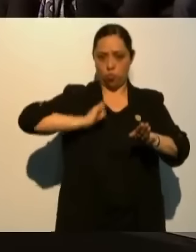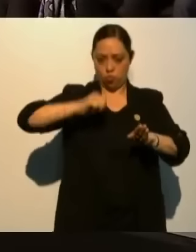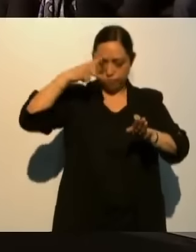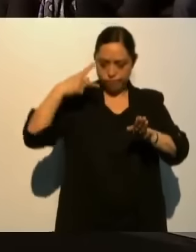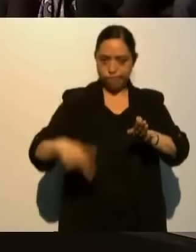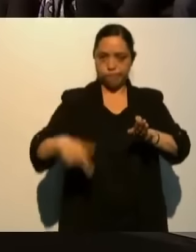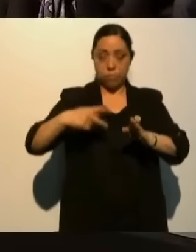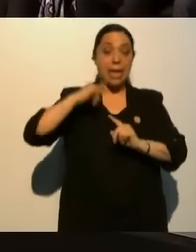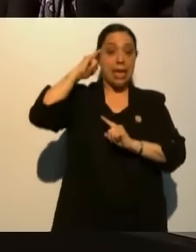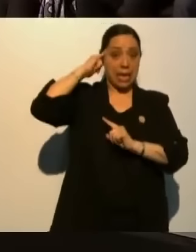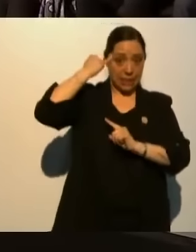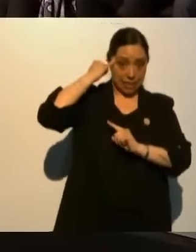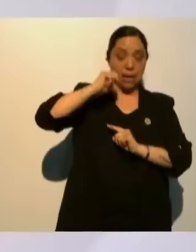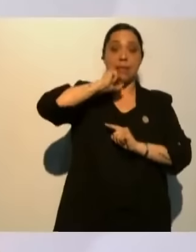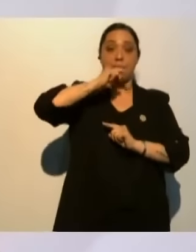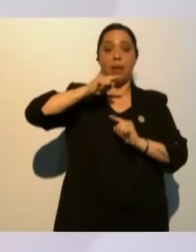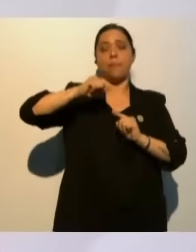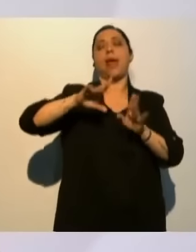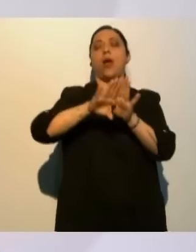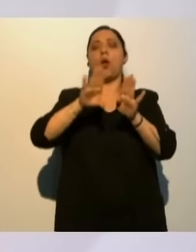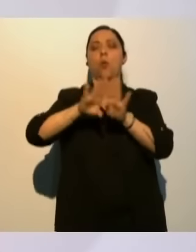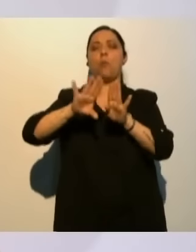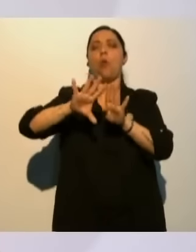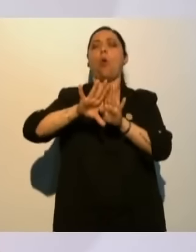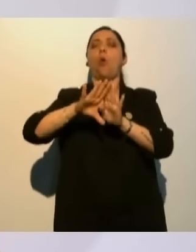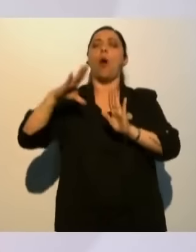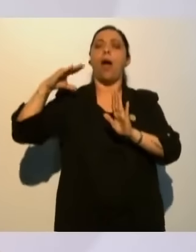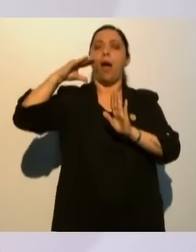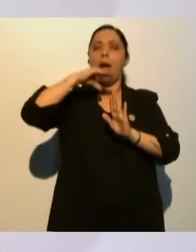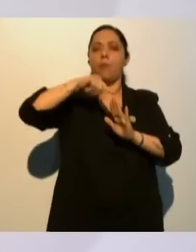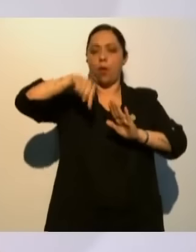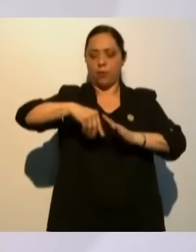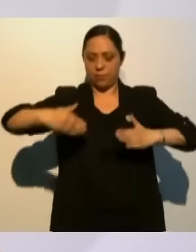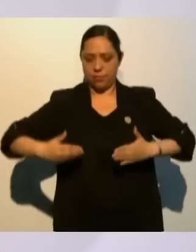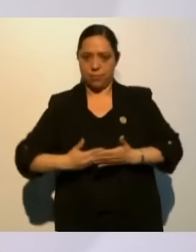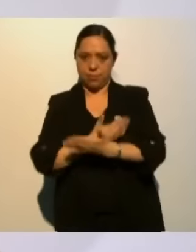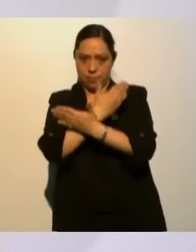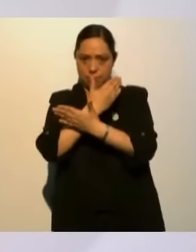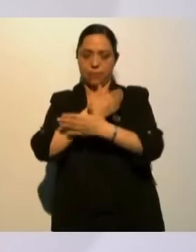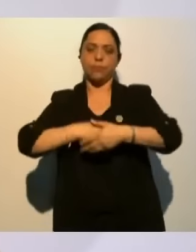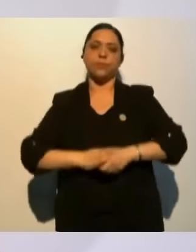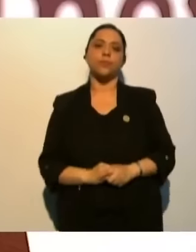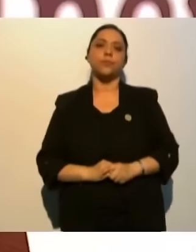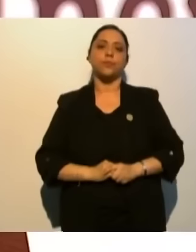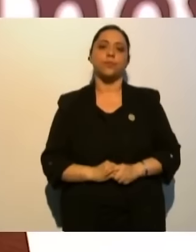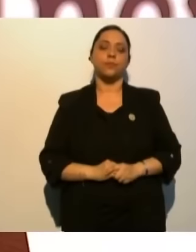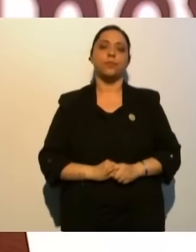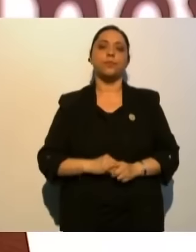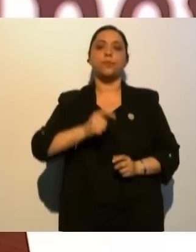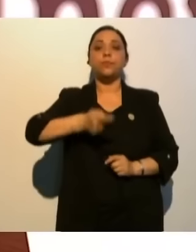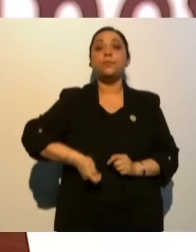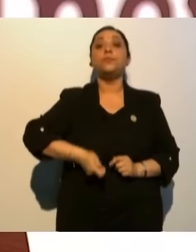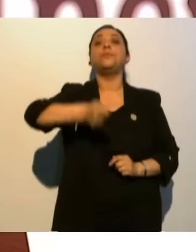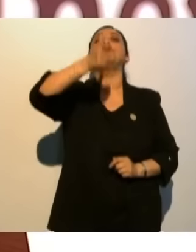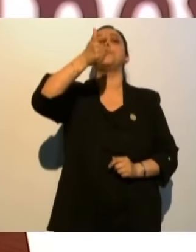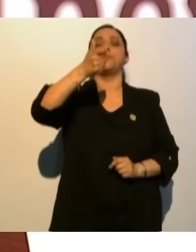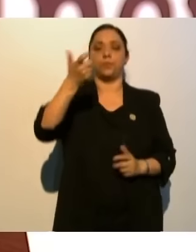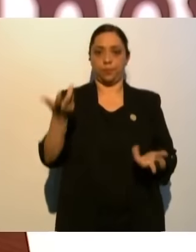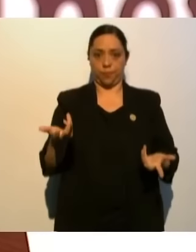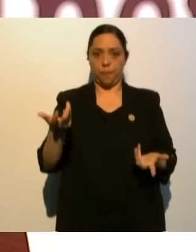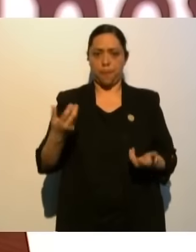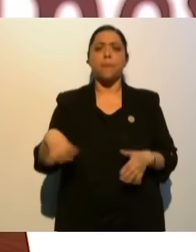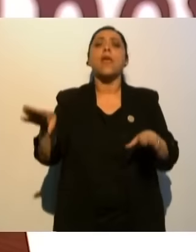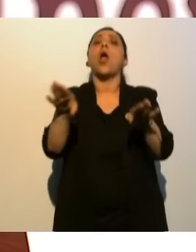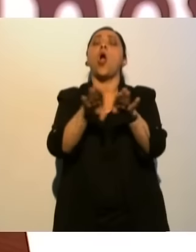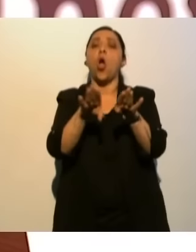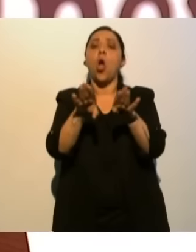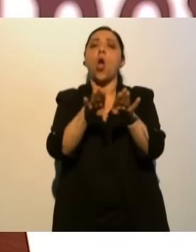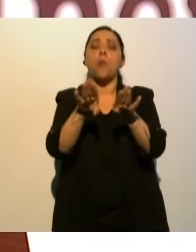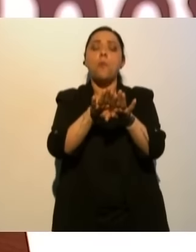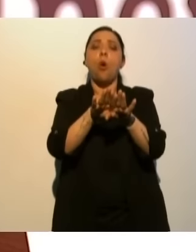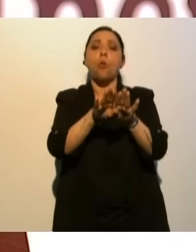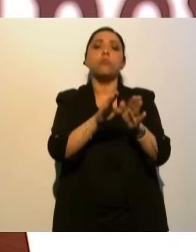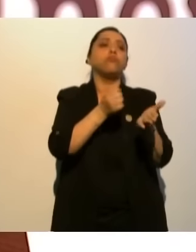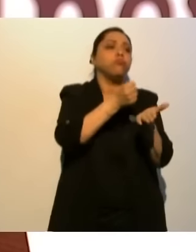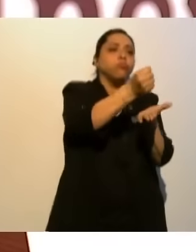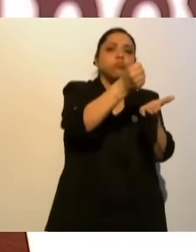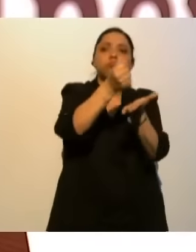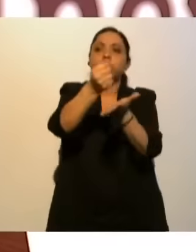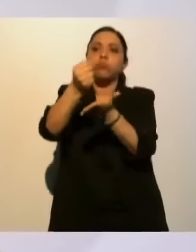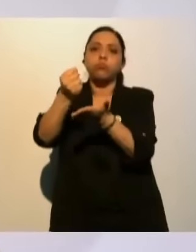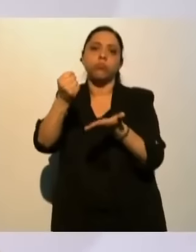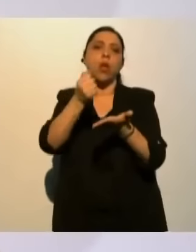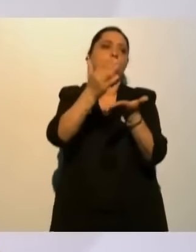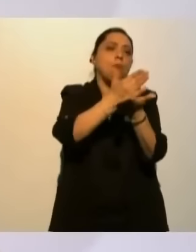afrodescendientes de nuestro país por primera vez Cómo se va a distribuir es un fondo inicial